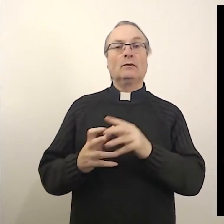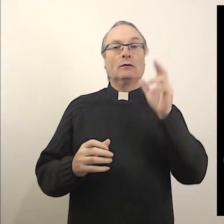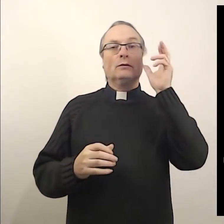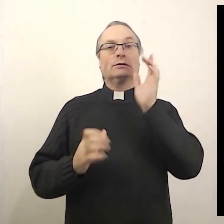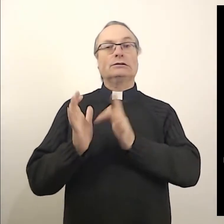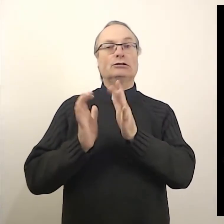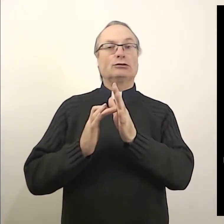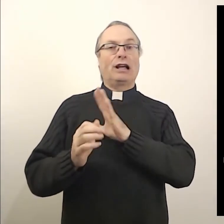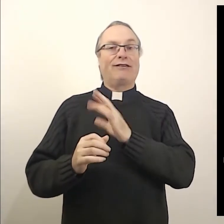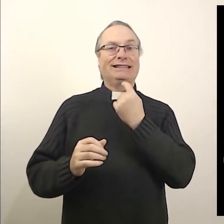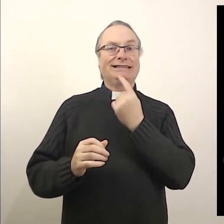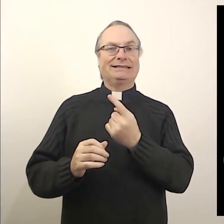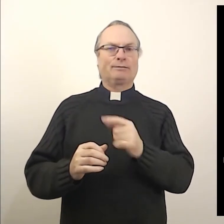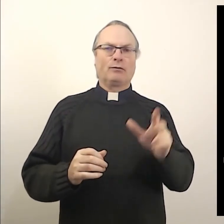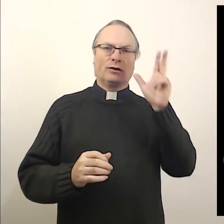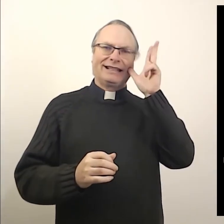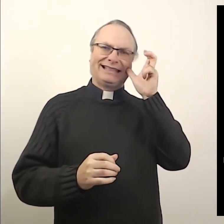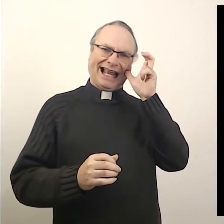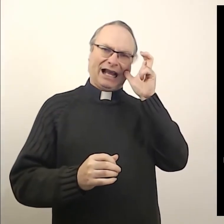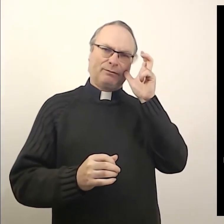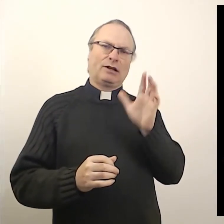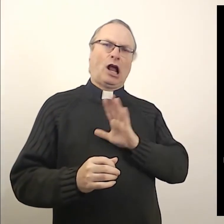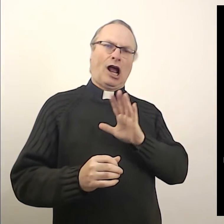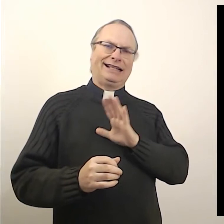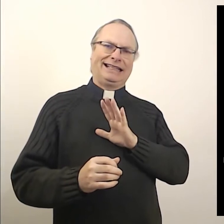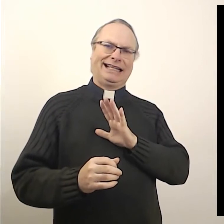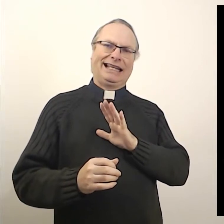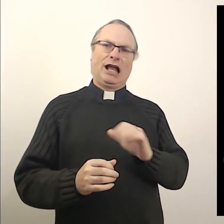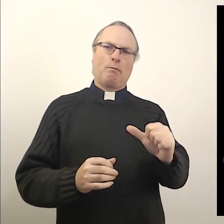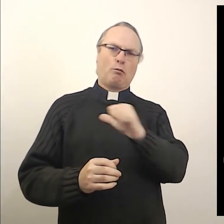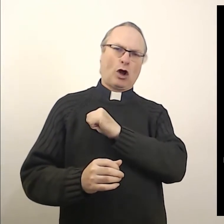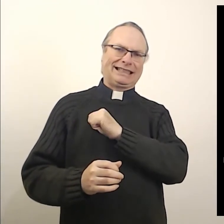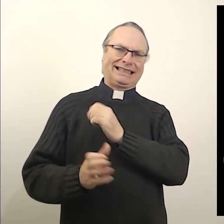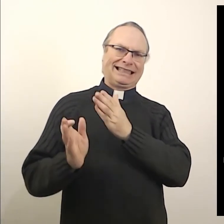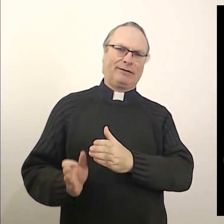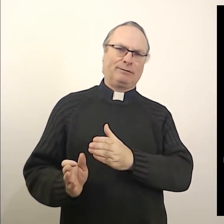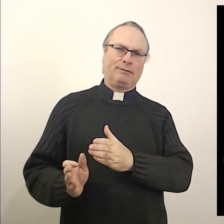Jésus avait dit: le diable ... a été meurtrier